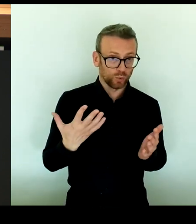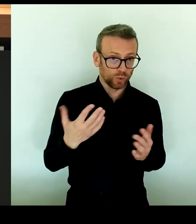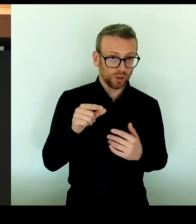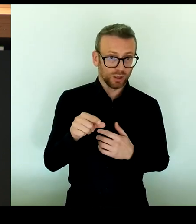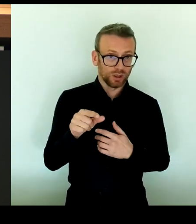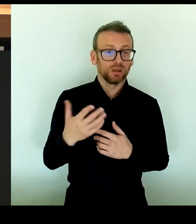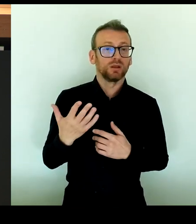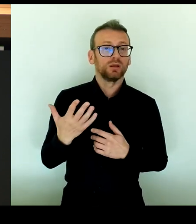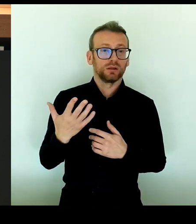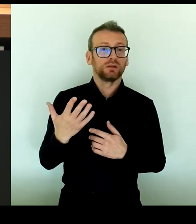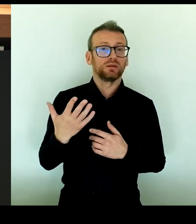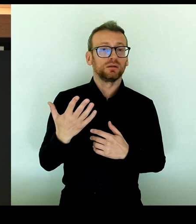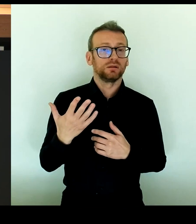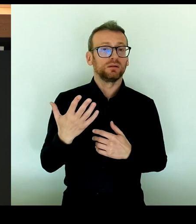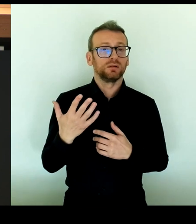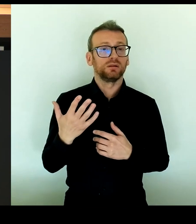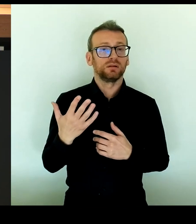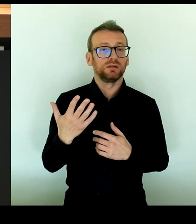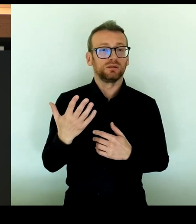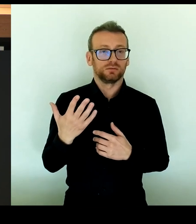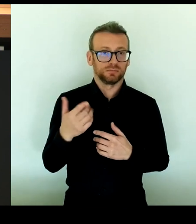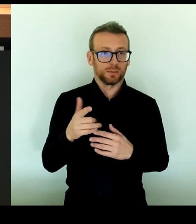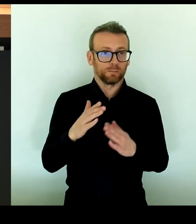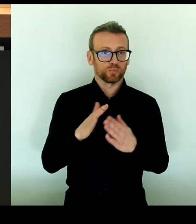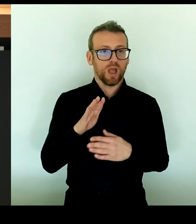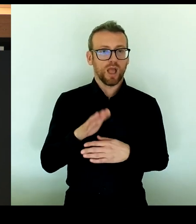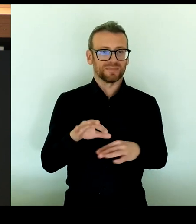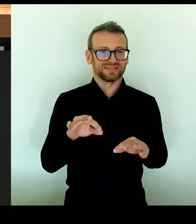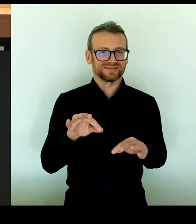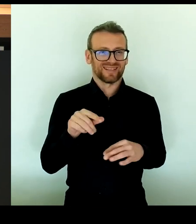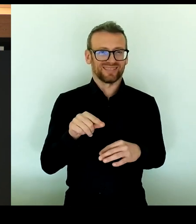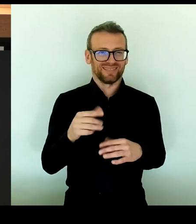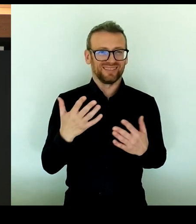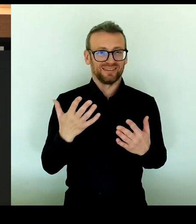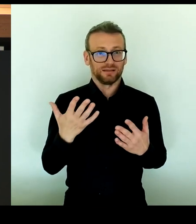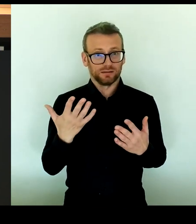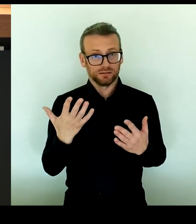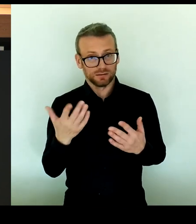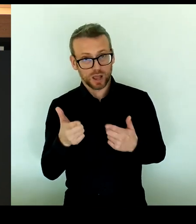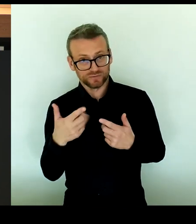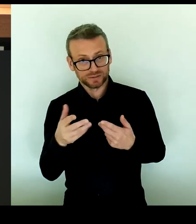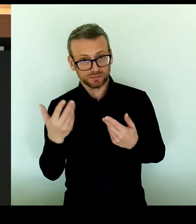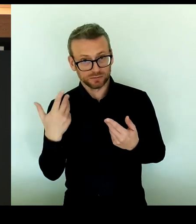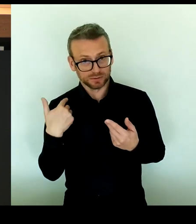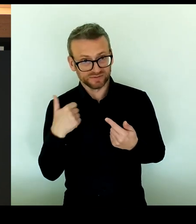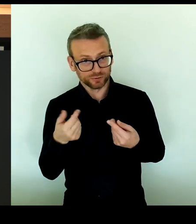Neubauvorhaben. Da wundere ich mich schon, weil die CDU sagt, Bauen, Bauen, bauen. Ich frage Sie deswegen ganz offen.